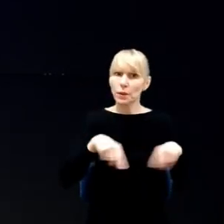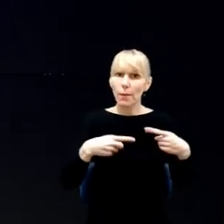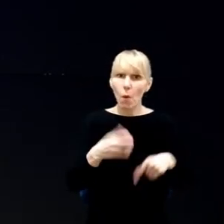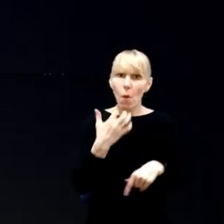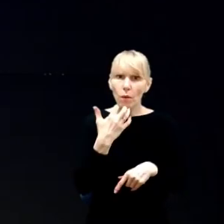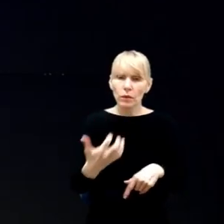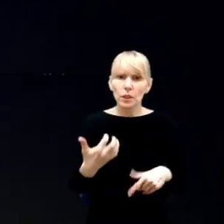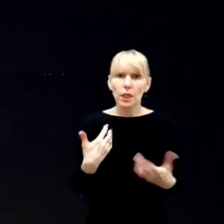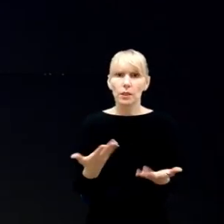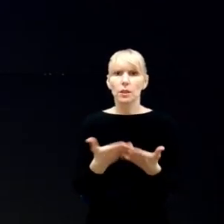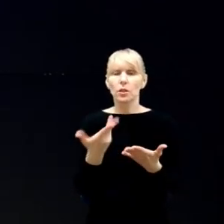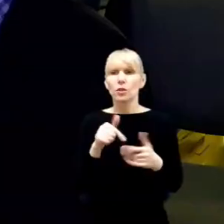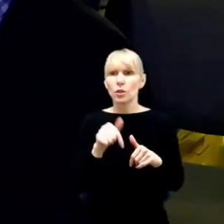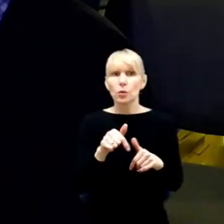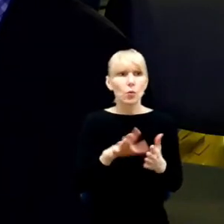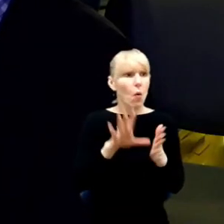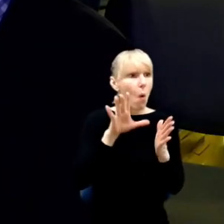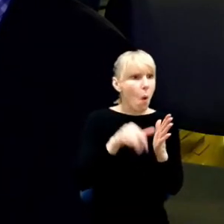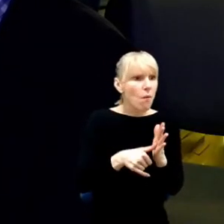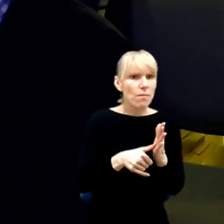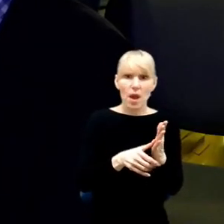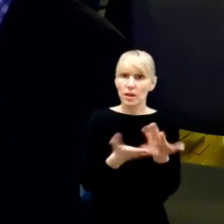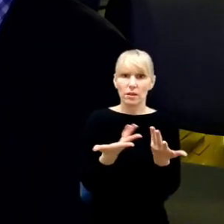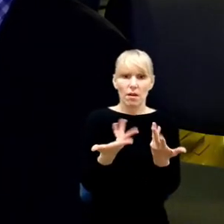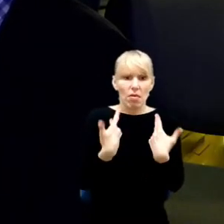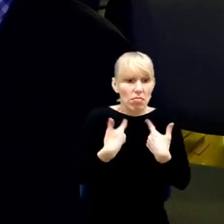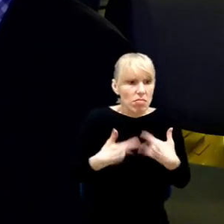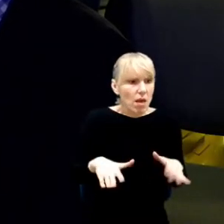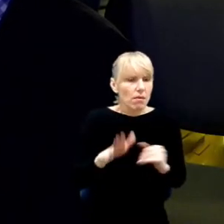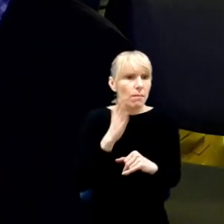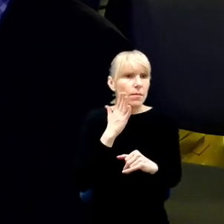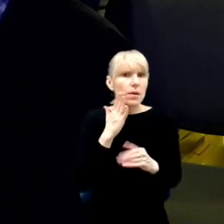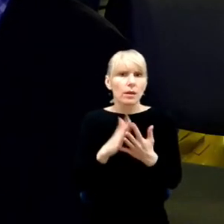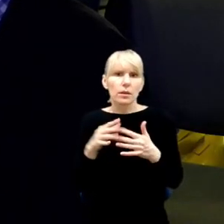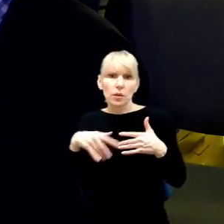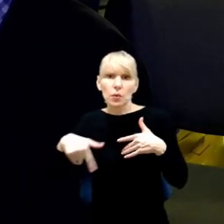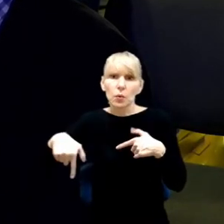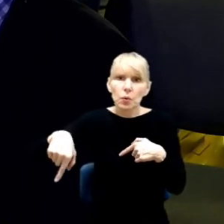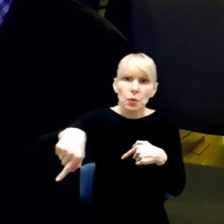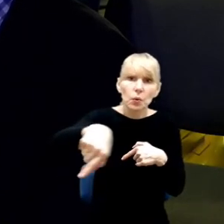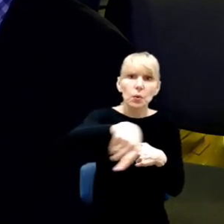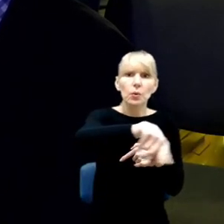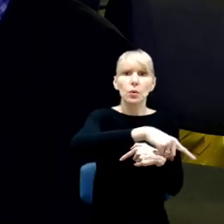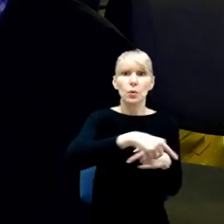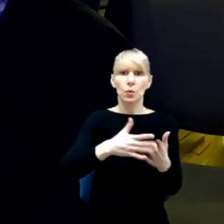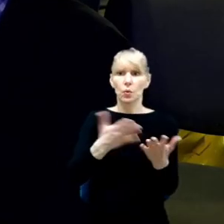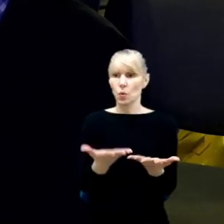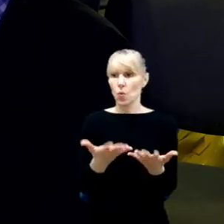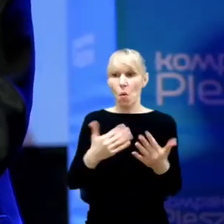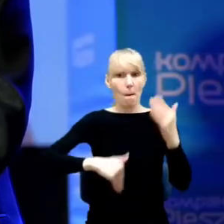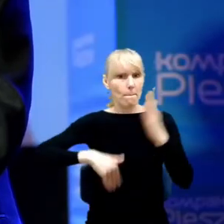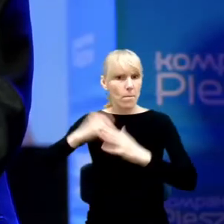budują się poza miastem i trzeba by prowadzić aktywną politykę mieszkaniową. I teraz dopiero jest taka powoli refleksja.